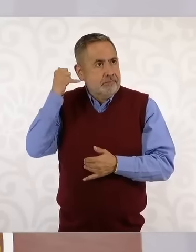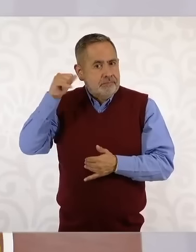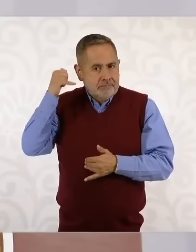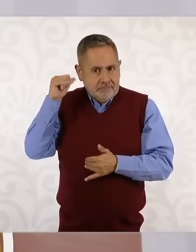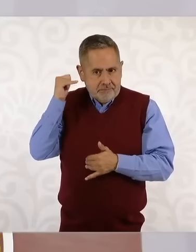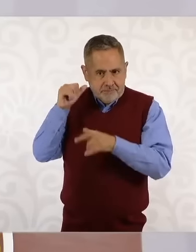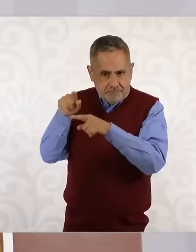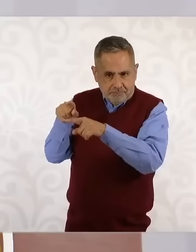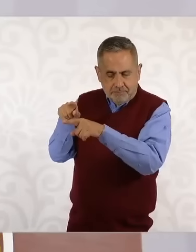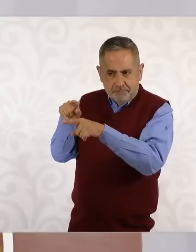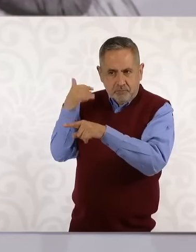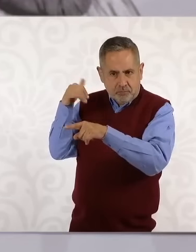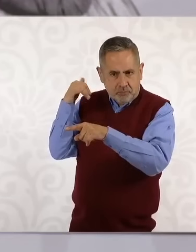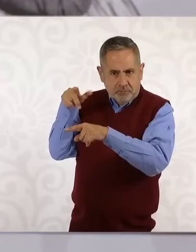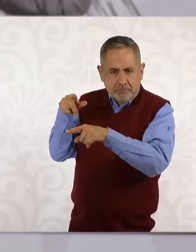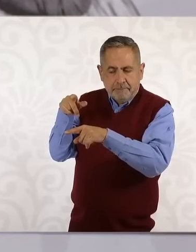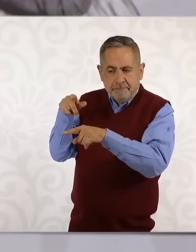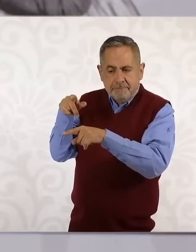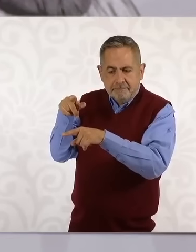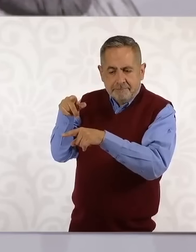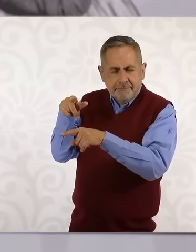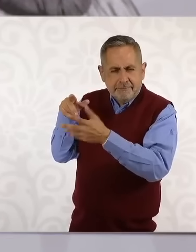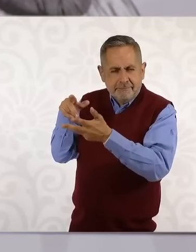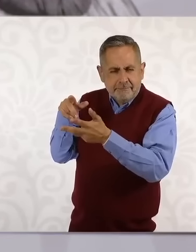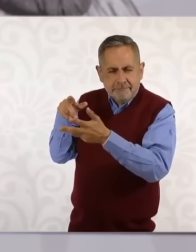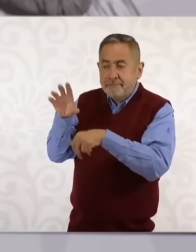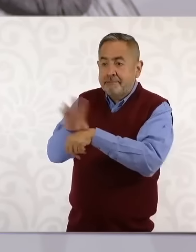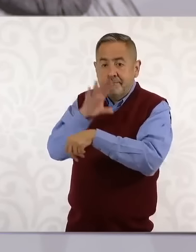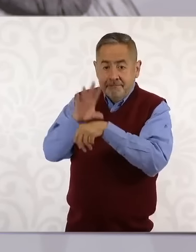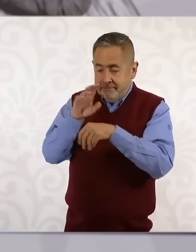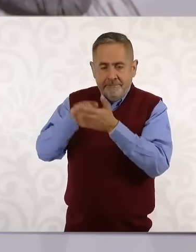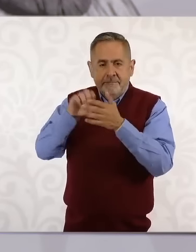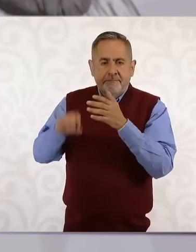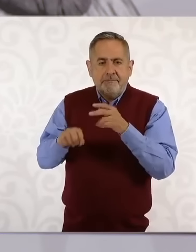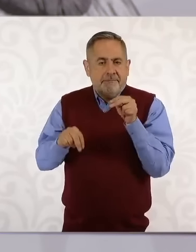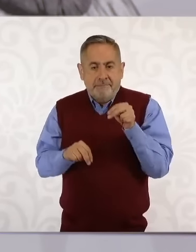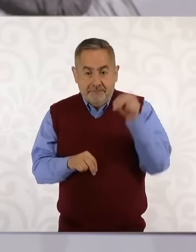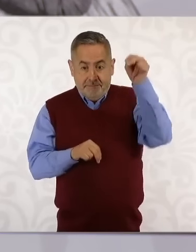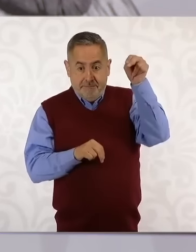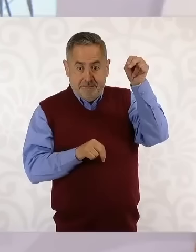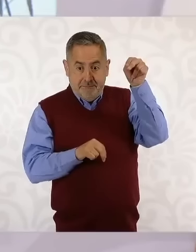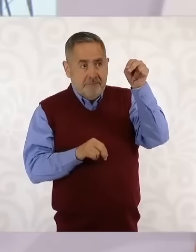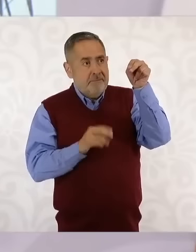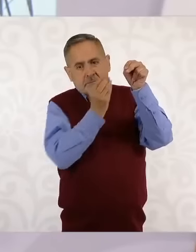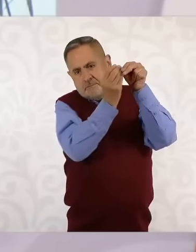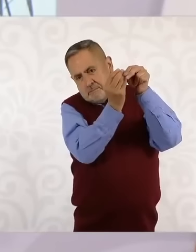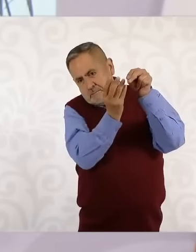nacional, eso quiere decir que la energía que se genera en el norte puede llegar al sur.